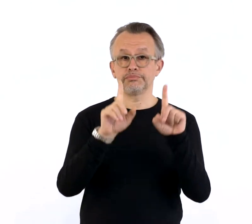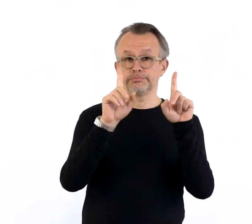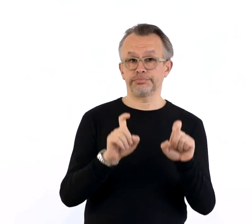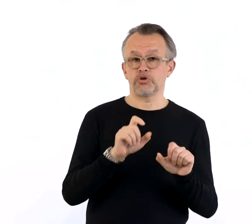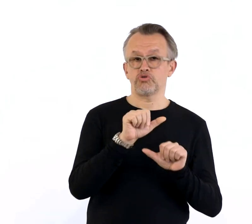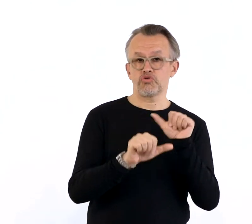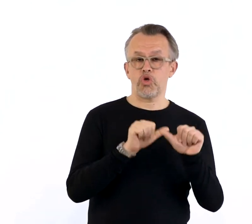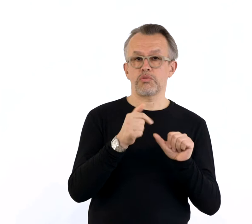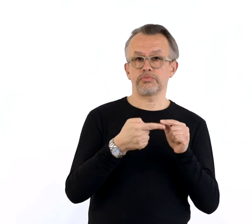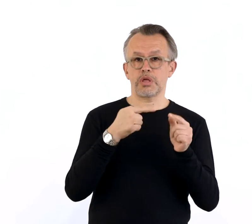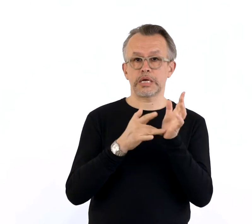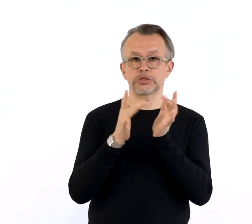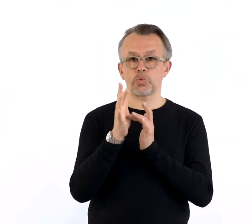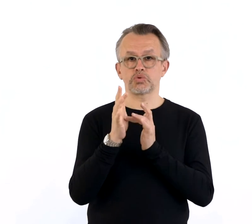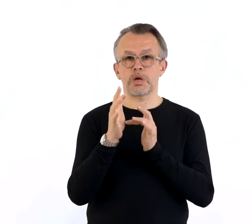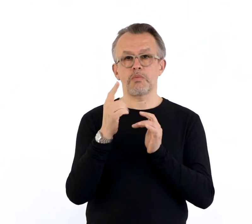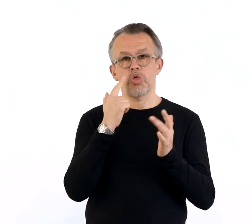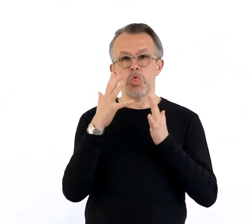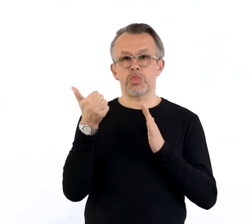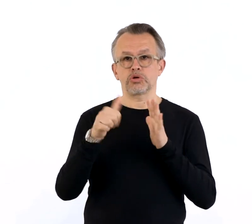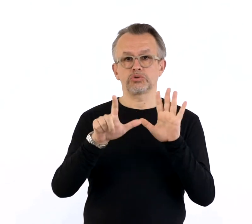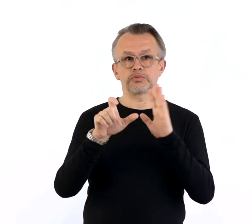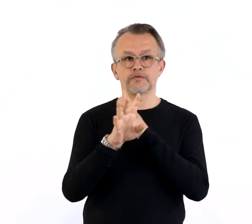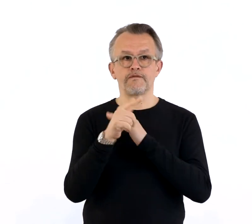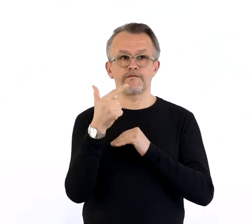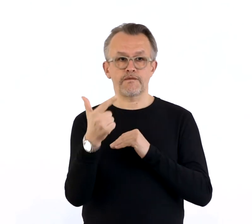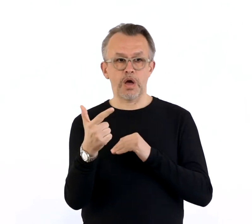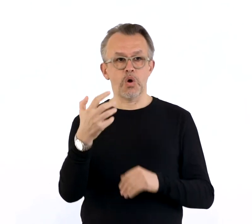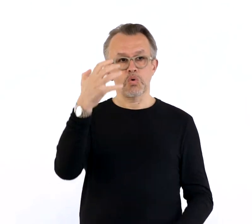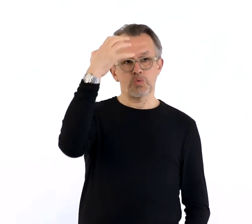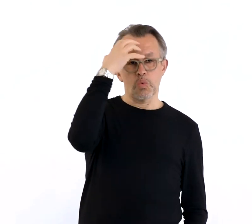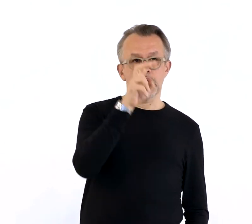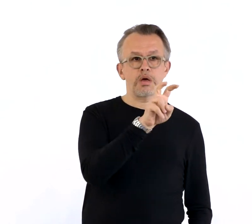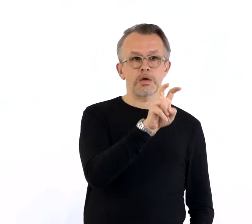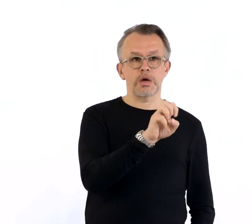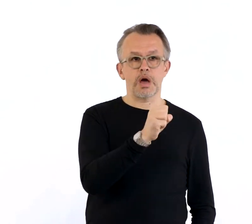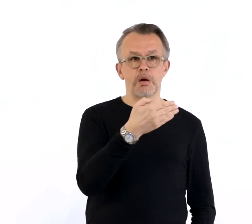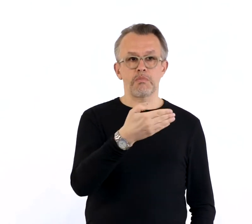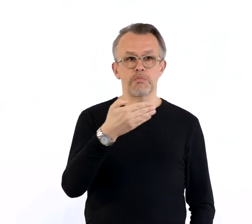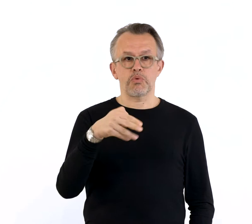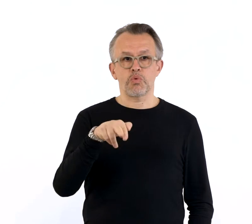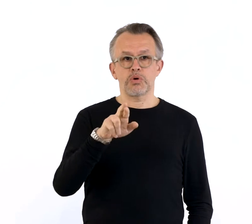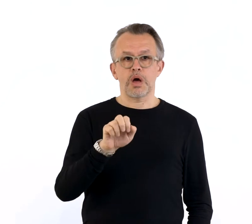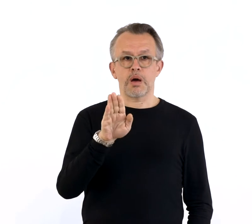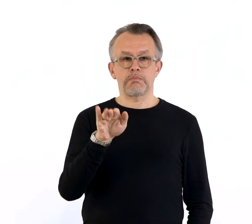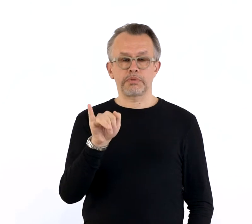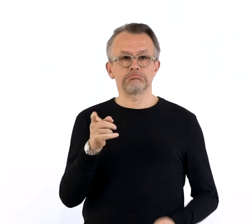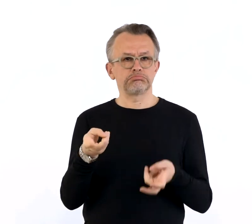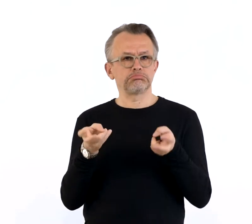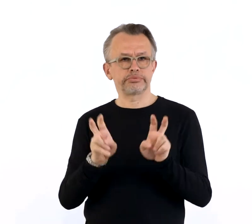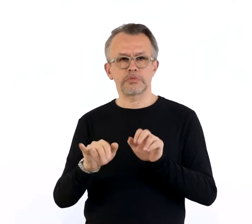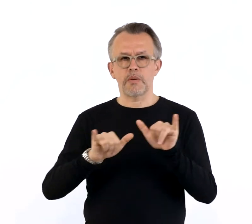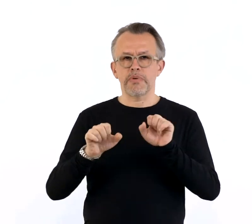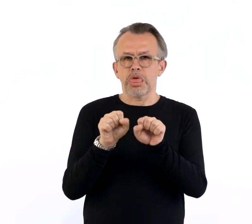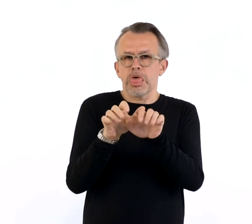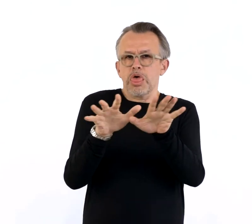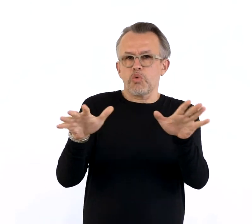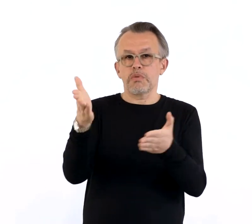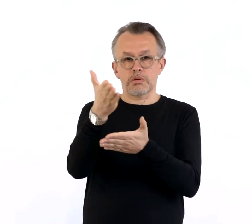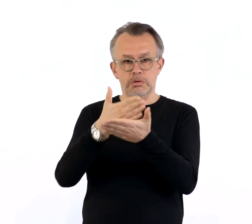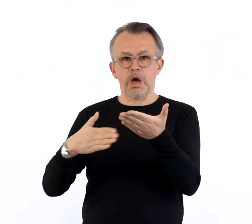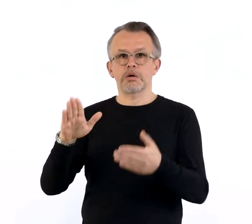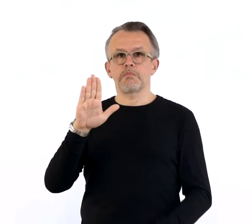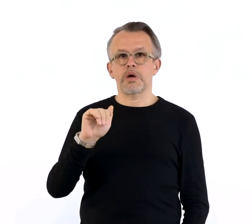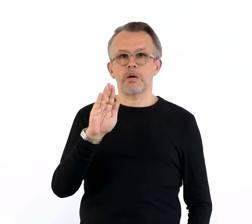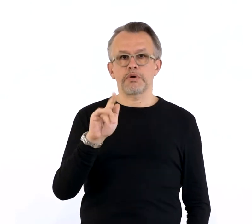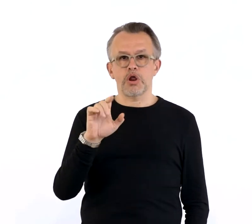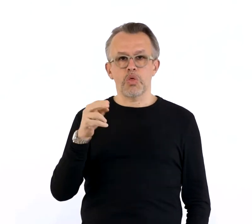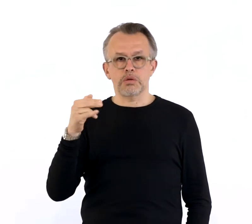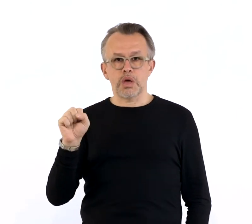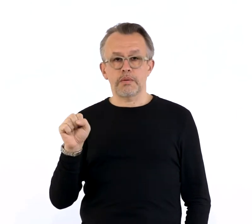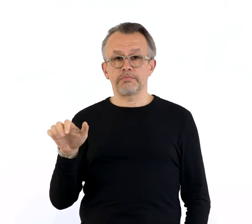Od ok. 1792 r. p.n.e. król Hammurabi stworzył imperium Babilonu.